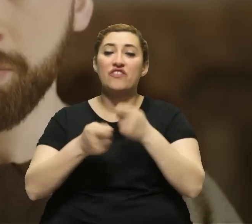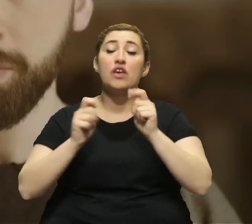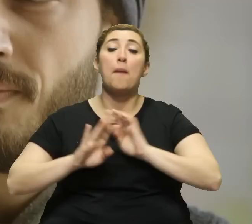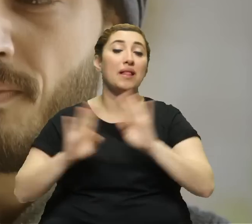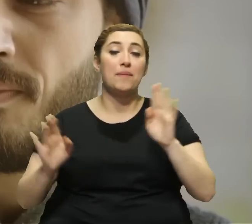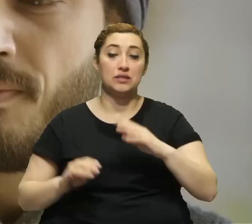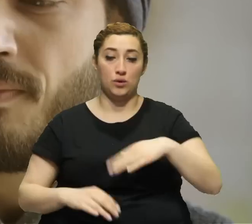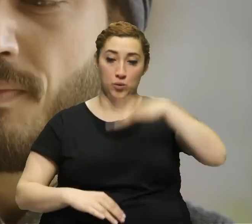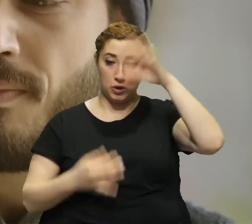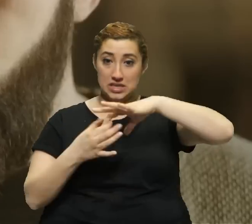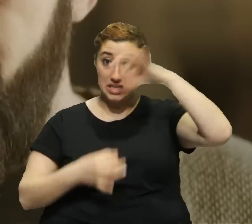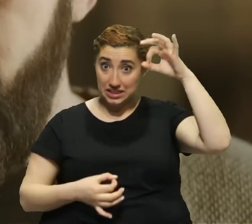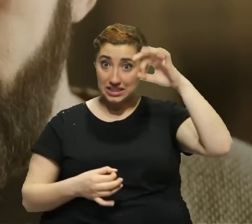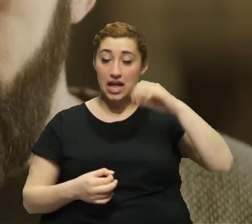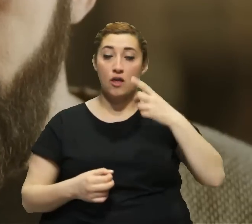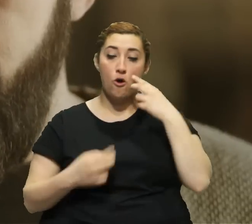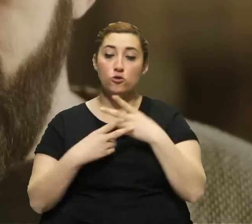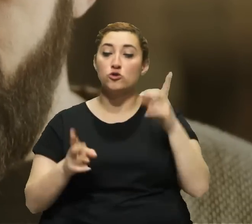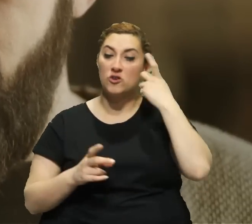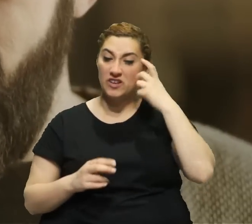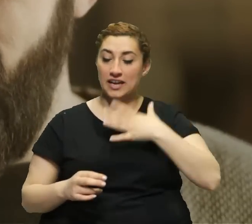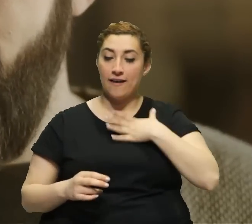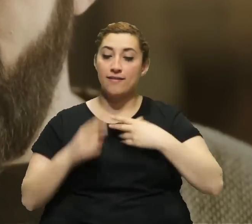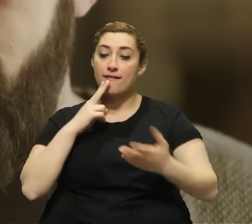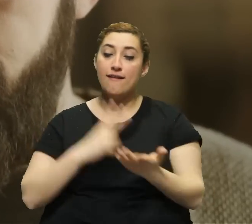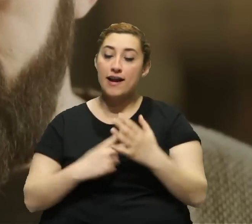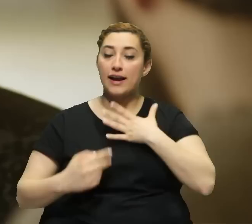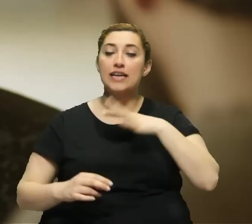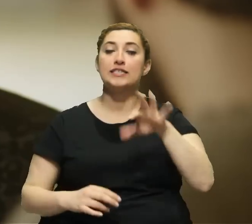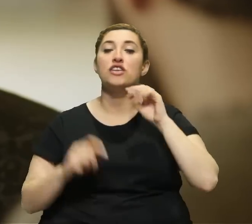Yetişkin kişi hür fikirle kendi kararın kendi kılar.